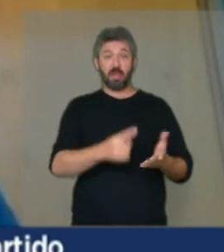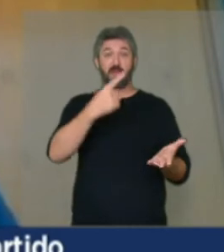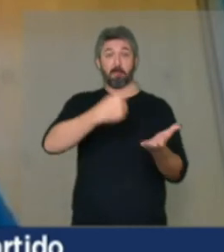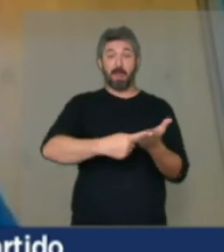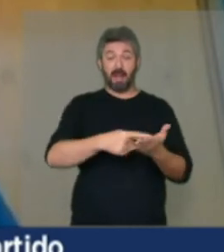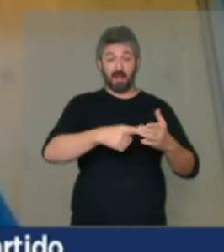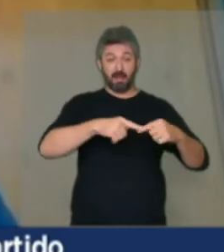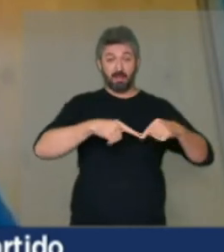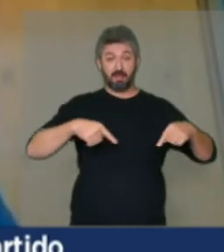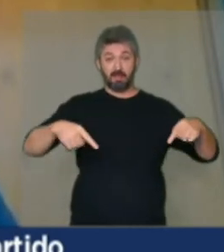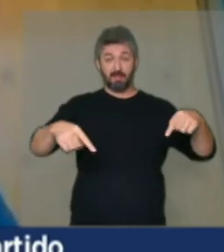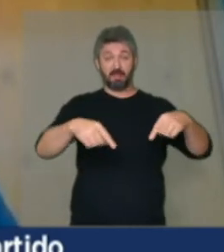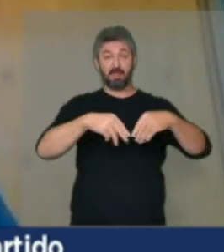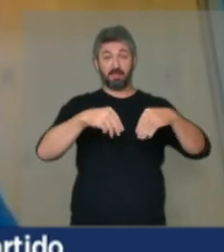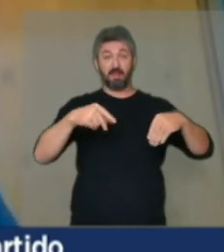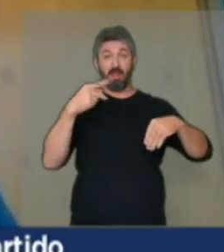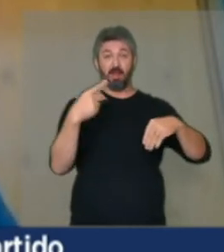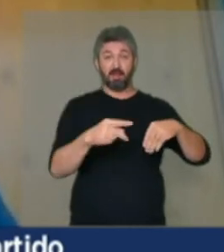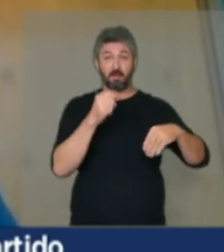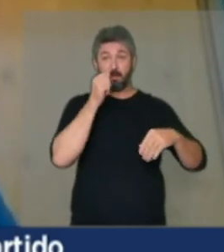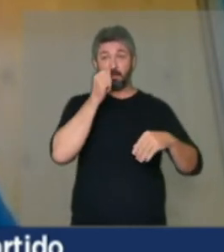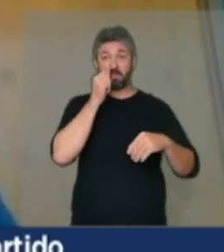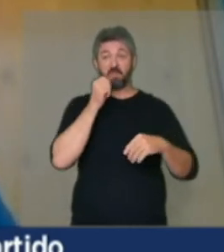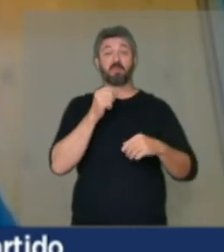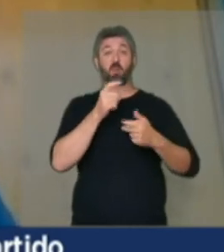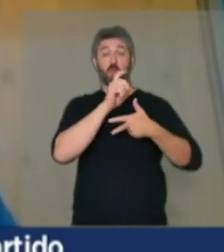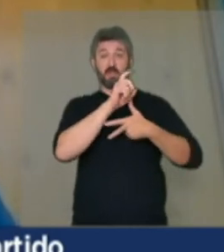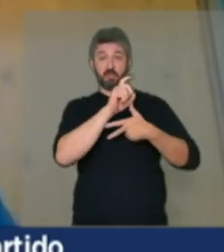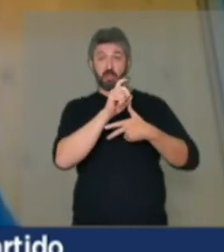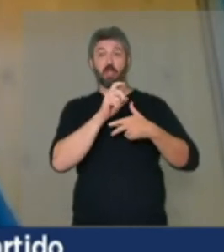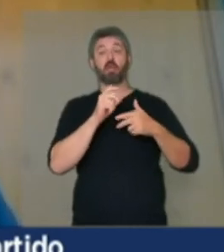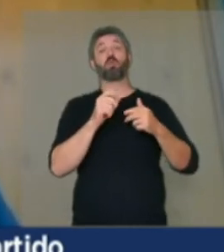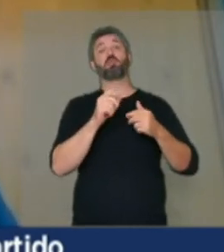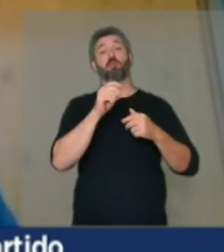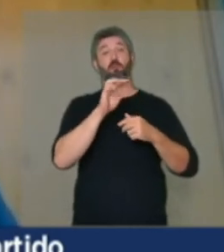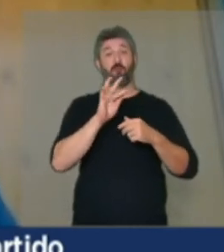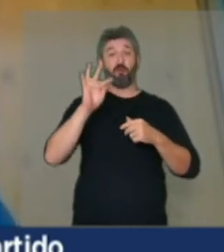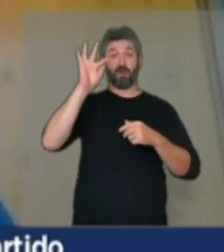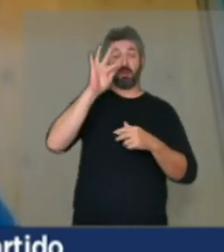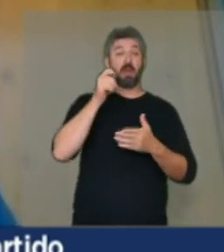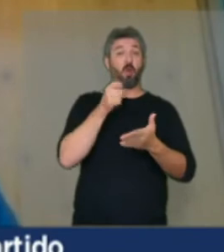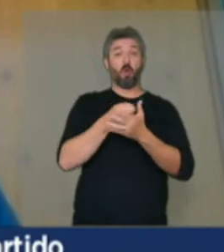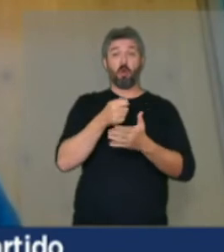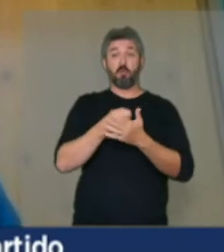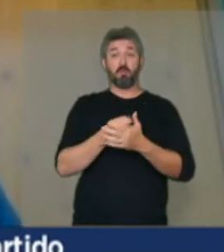DIREITO É DEMARCAÇÃO DAS SUAS... A OBRIGAÇÃO DO EXECUTIVO ATRAVÀS DA UNIÃO, FAZER COM QUE SE RESPEITE OS DIREITOS RELACIONADOS É